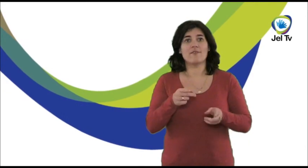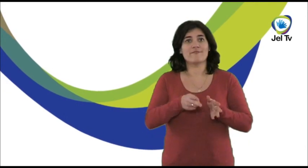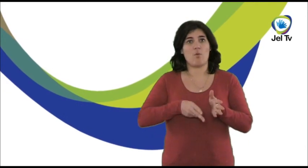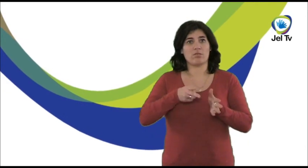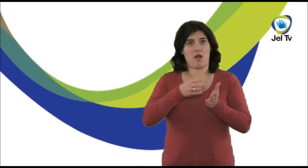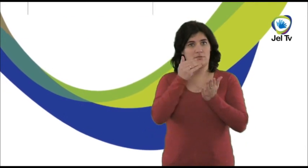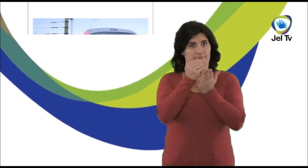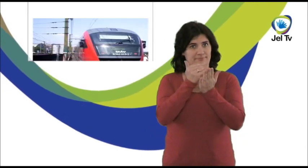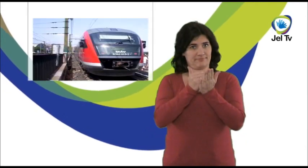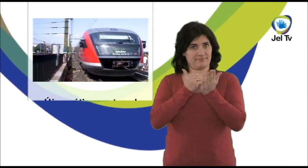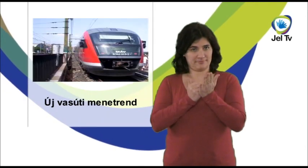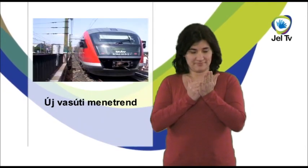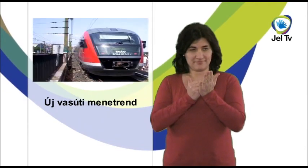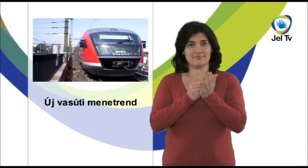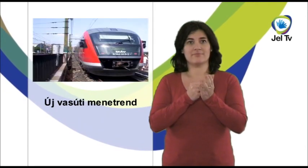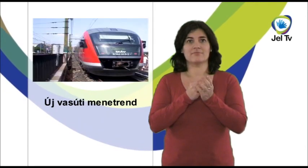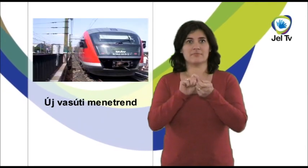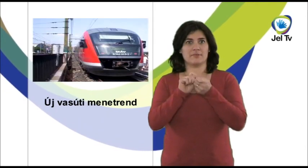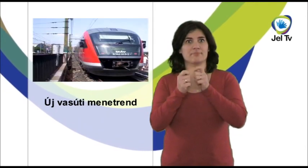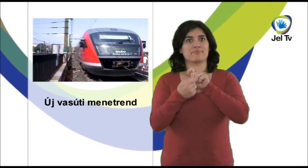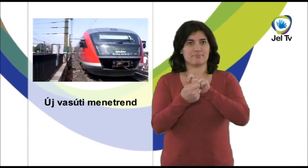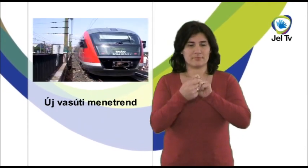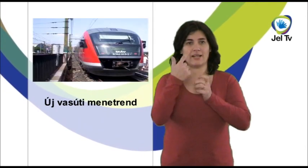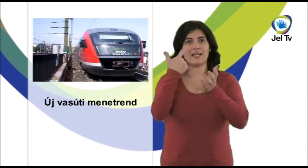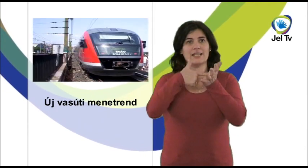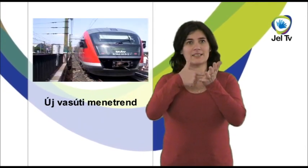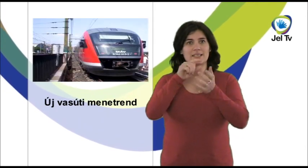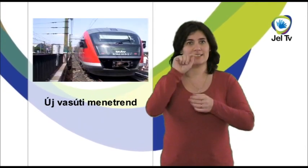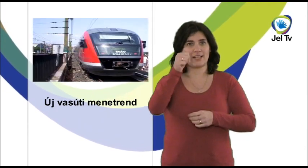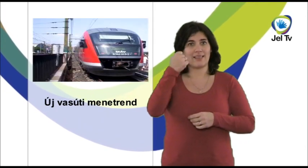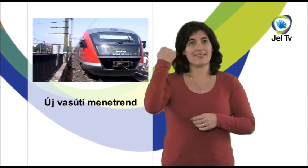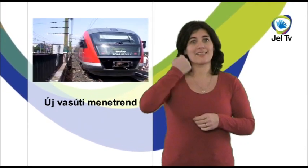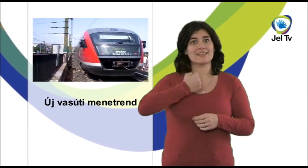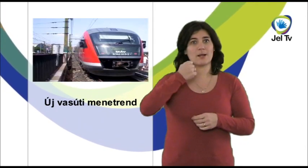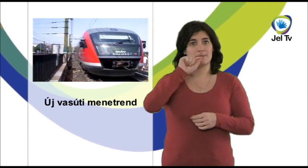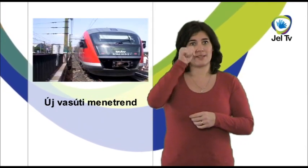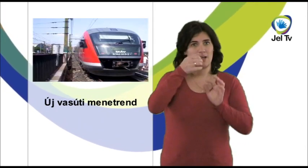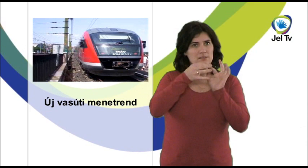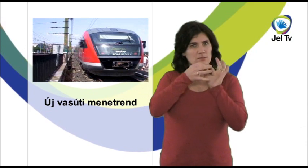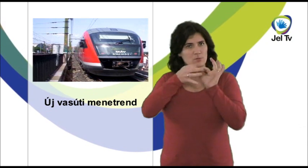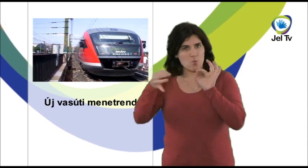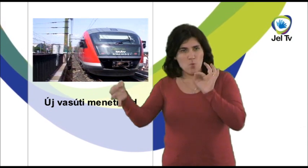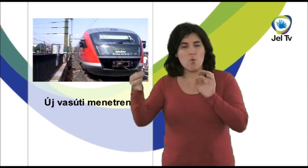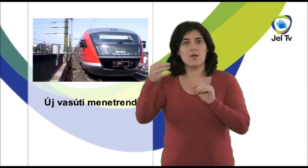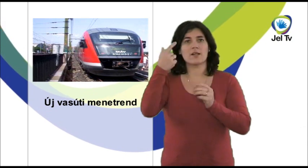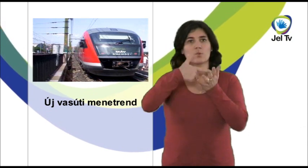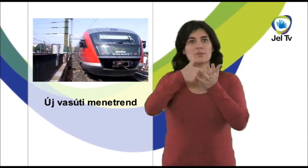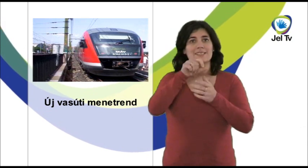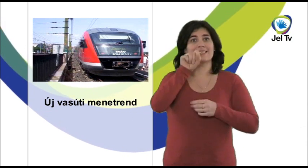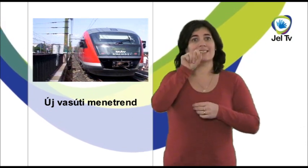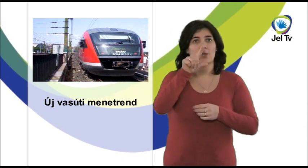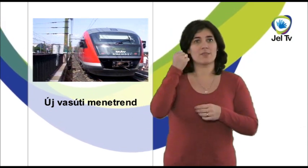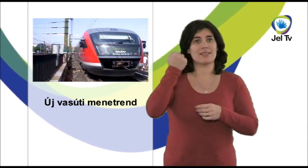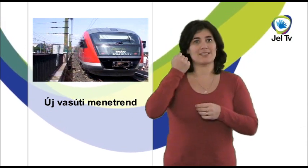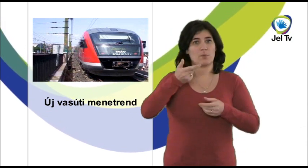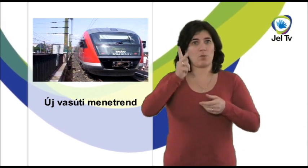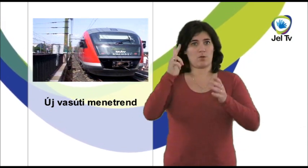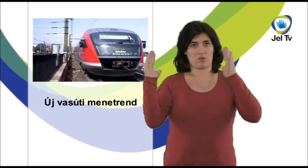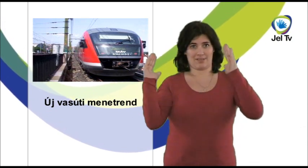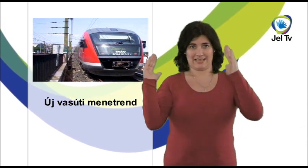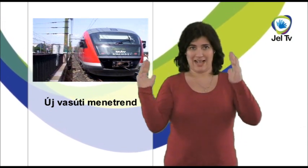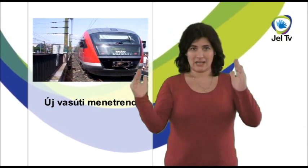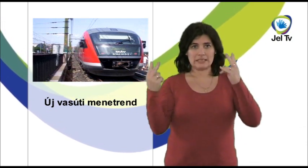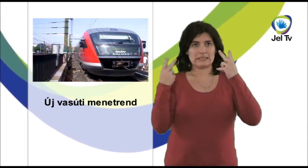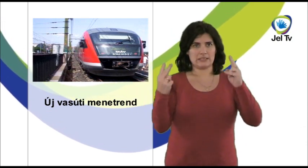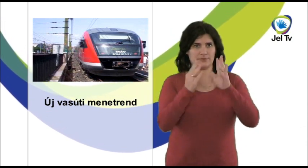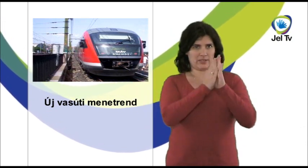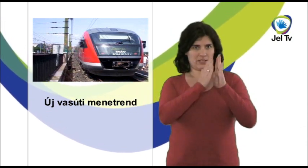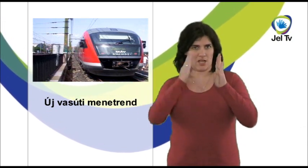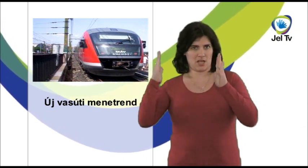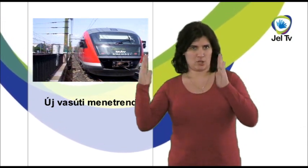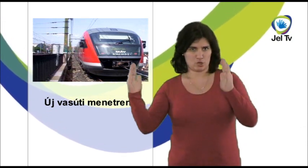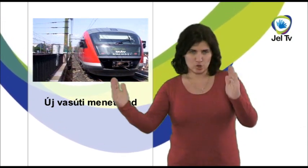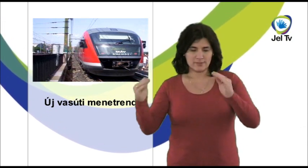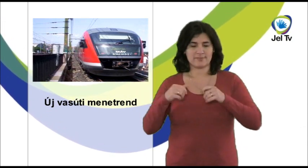A vonat menetrendje változott. 2011. december 11-től 2012. december 8-ig érvényes az új menetrend.